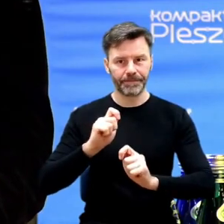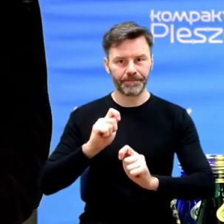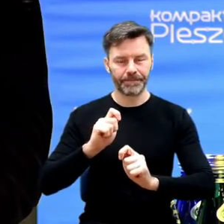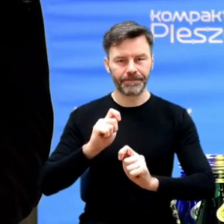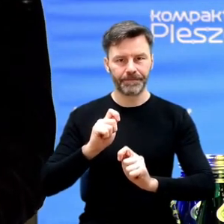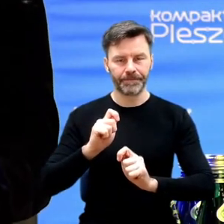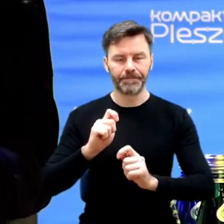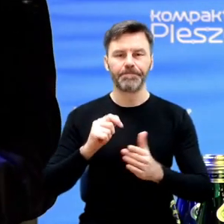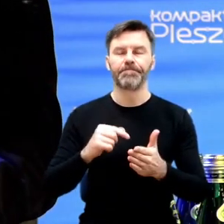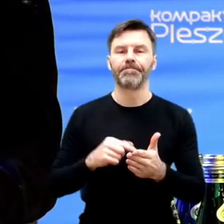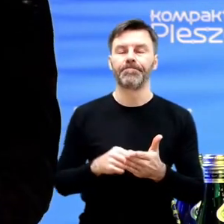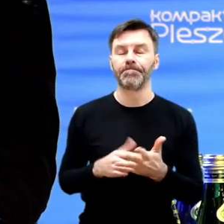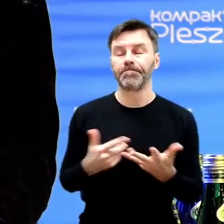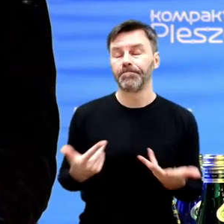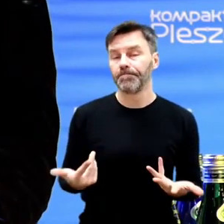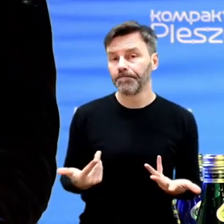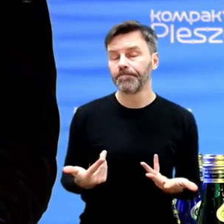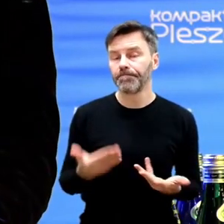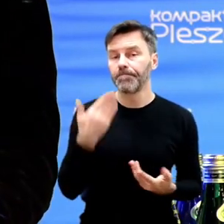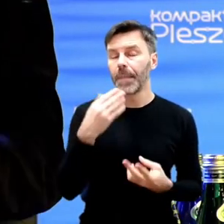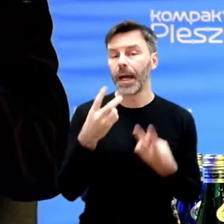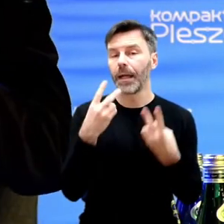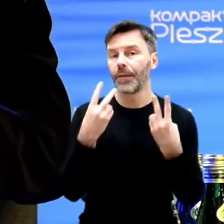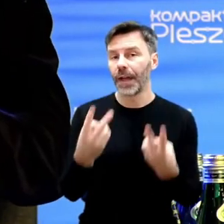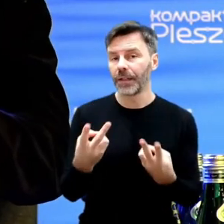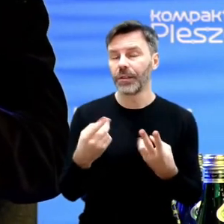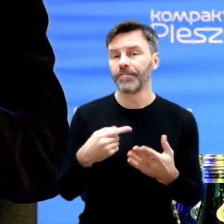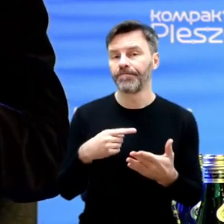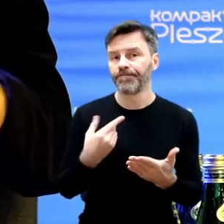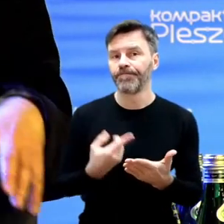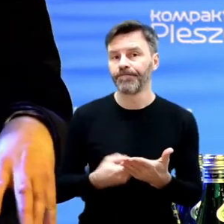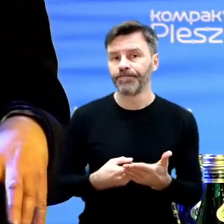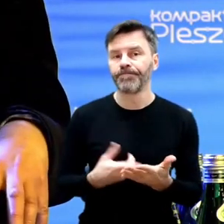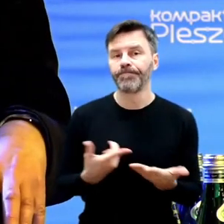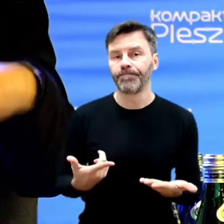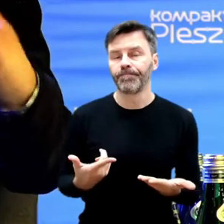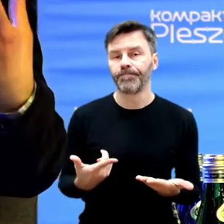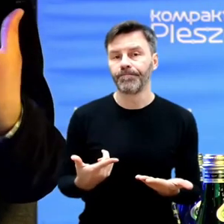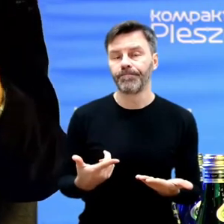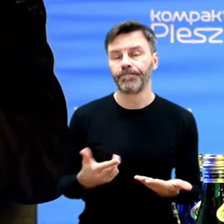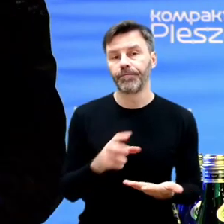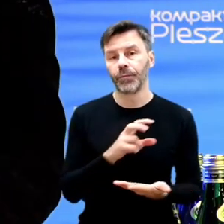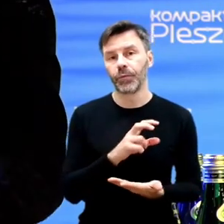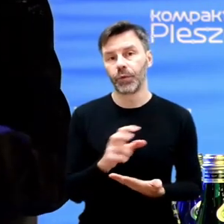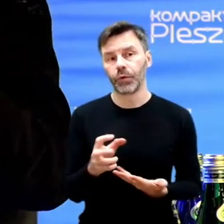ale bardzo ważne z punktu widzenia, właśnie tego, czy to miasto będzie konkurencyjne,